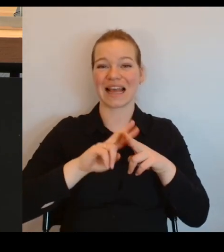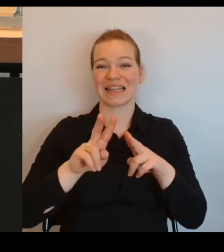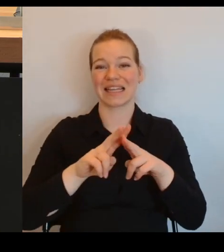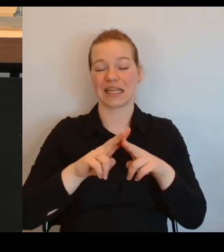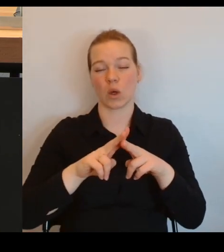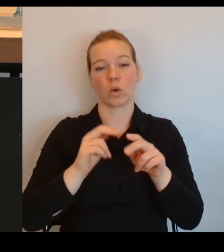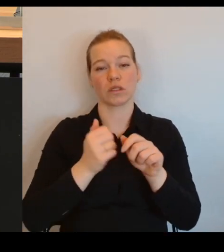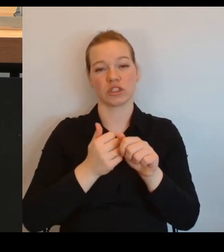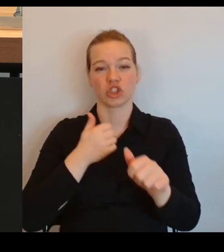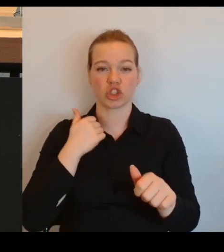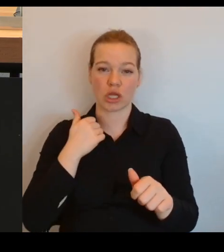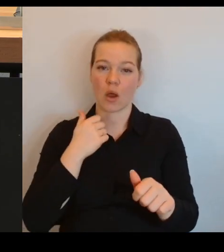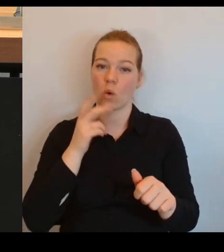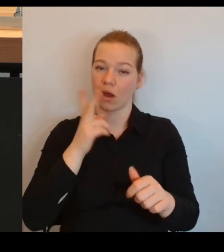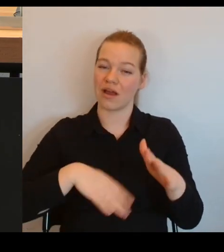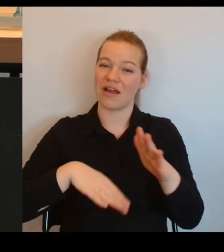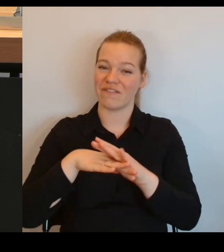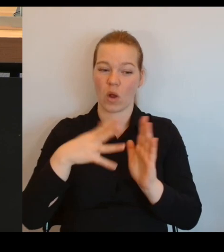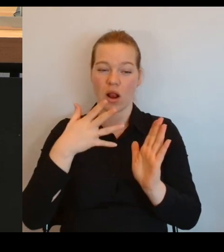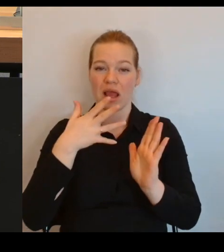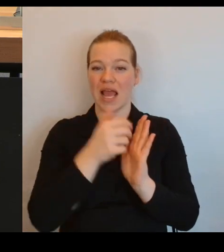der Berliner Rechnungshof. Und das fordern wir auch.